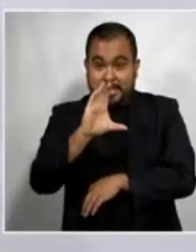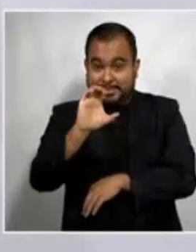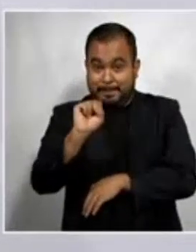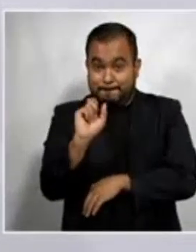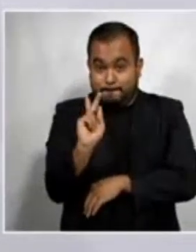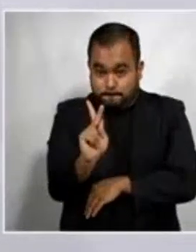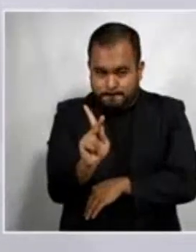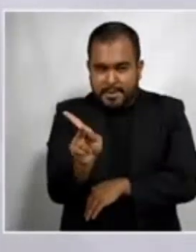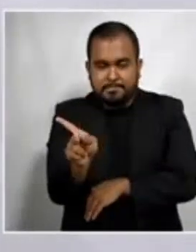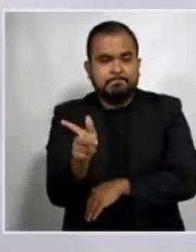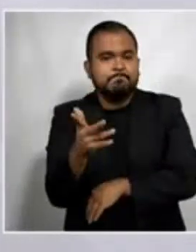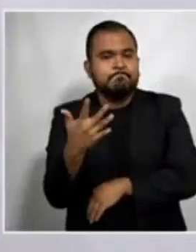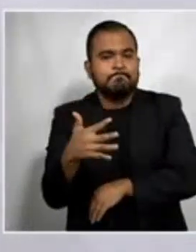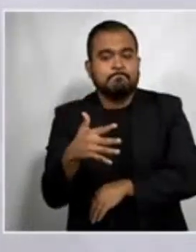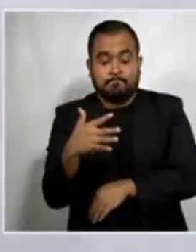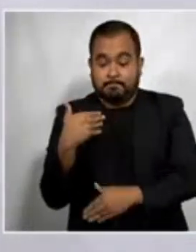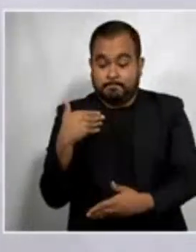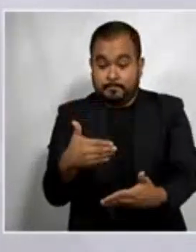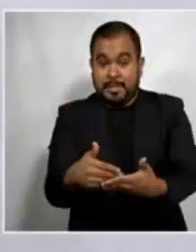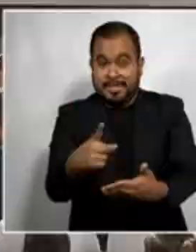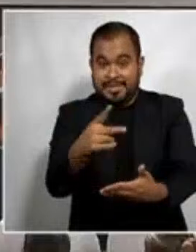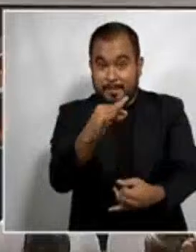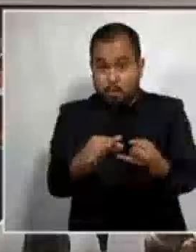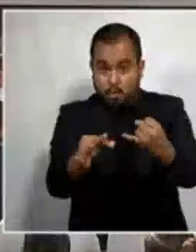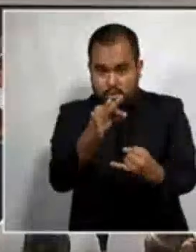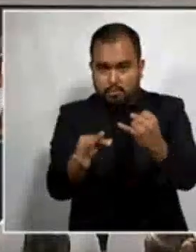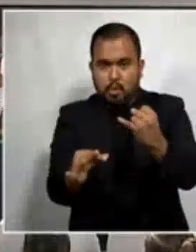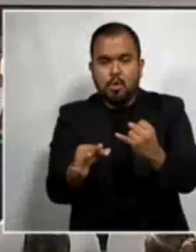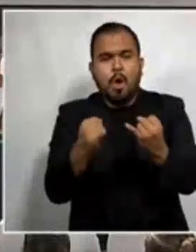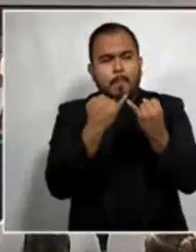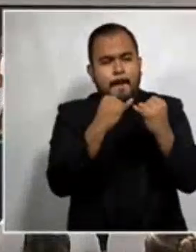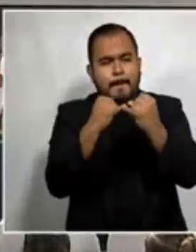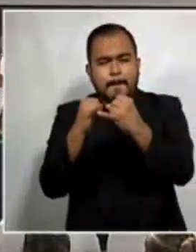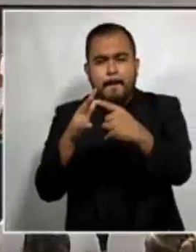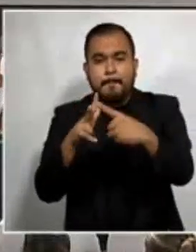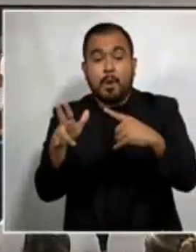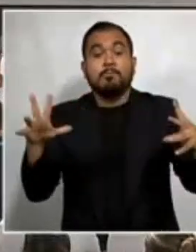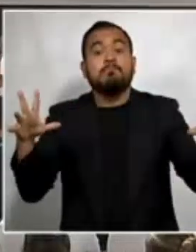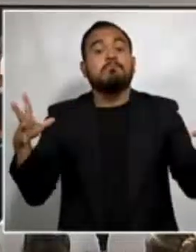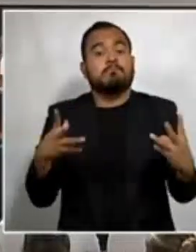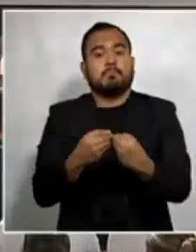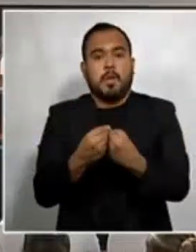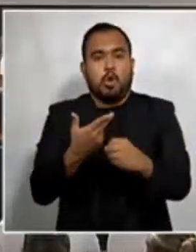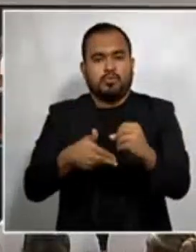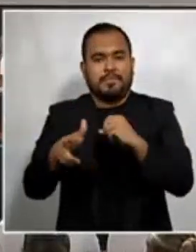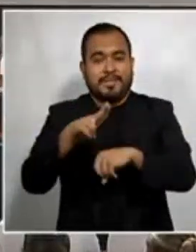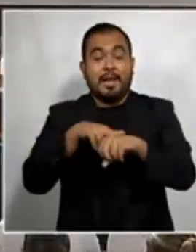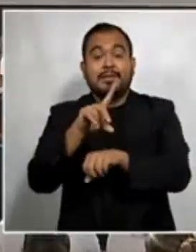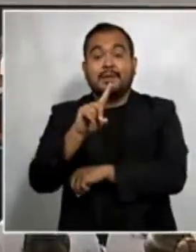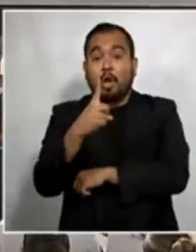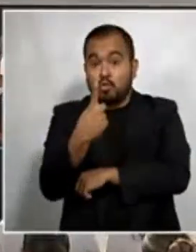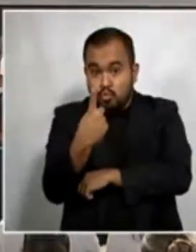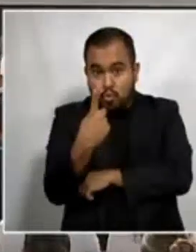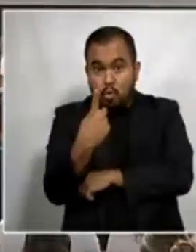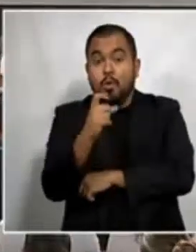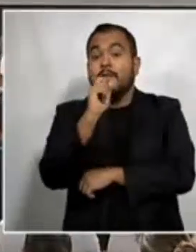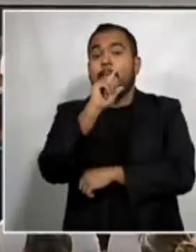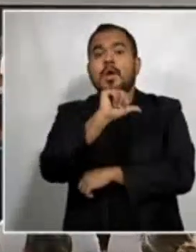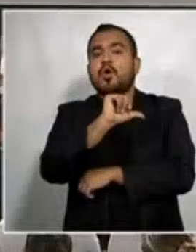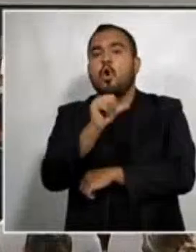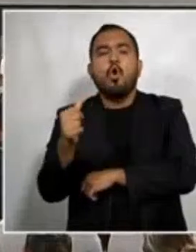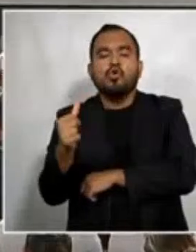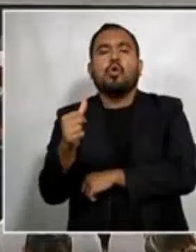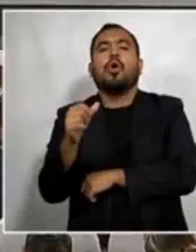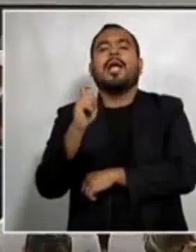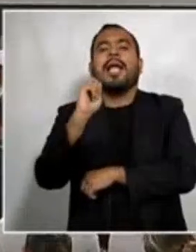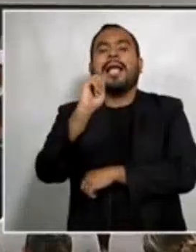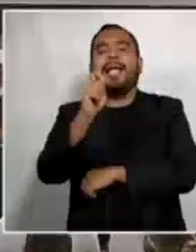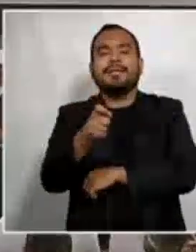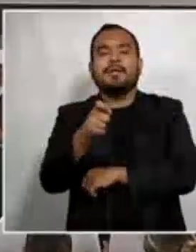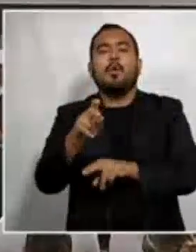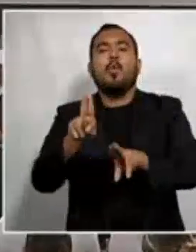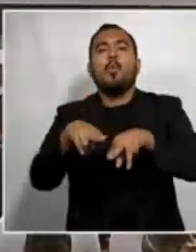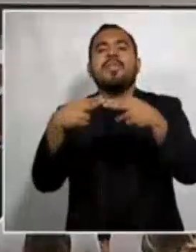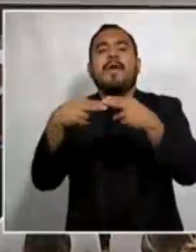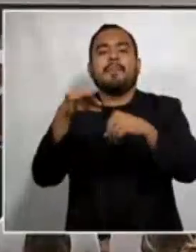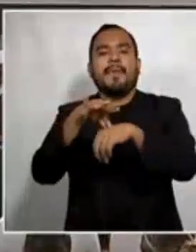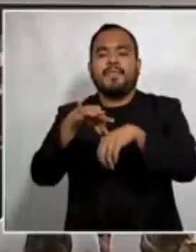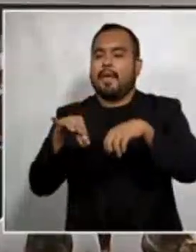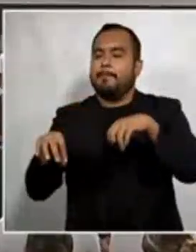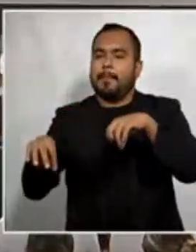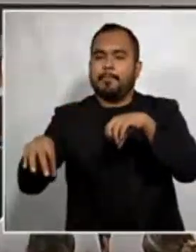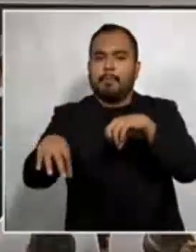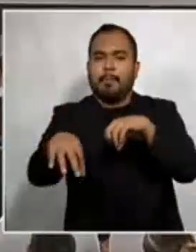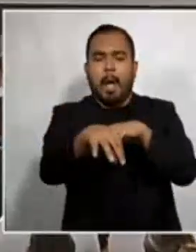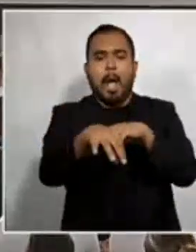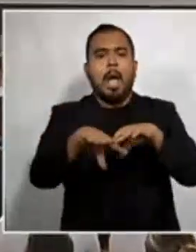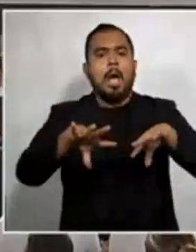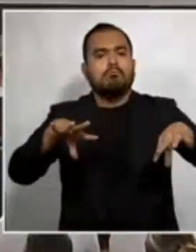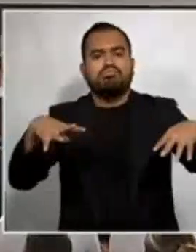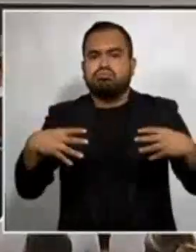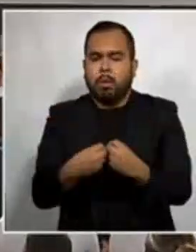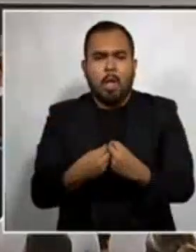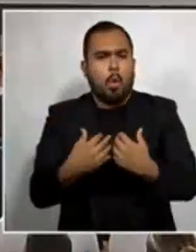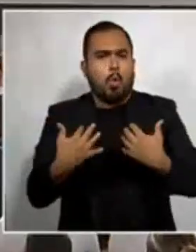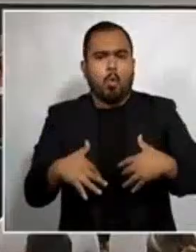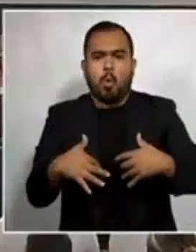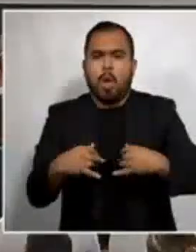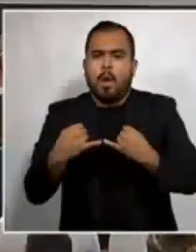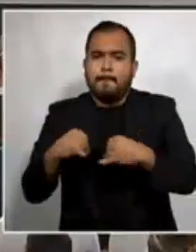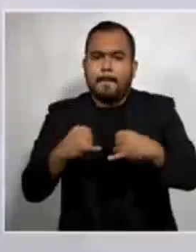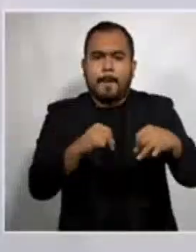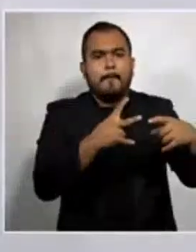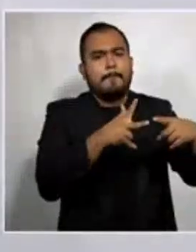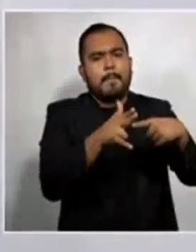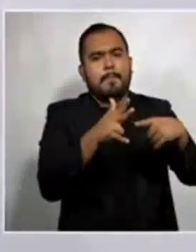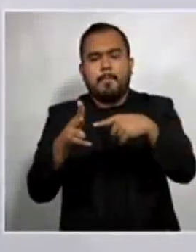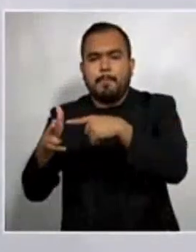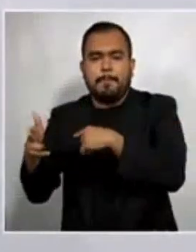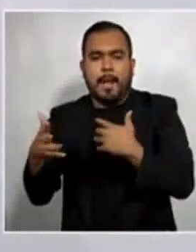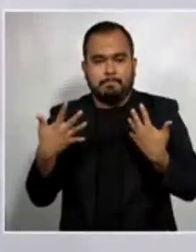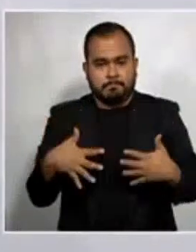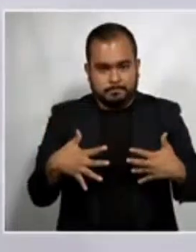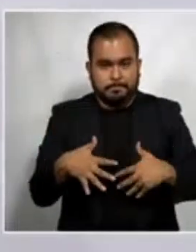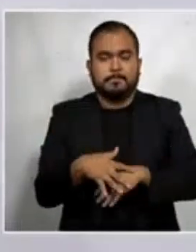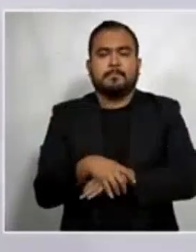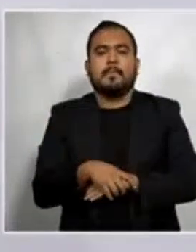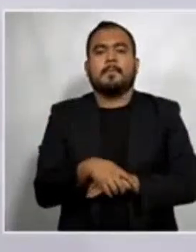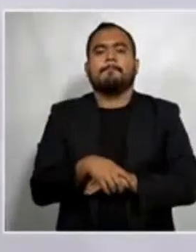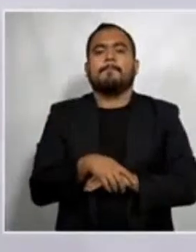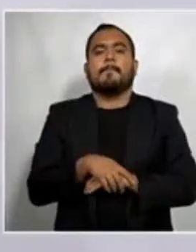inaugurado 31 hospitales y otras unidades médicas. Y es [Aplausos]